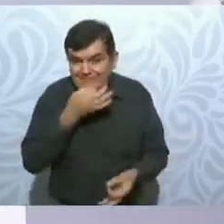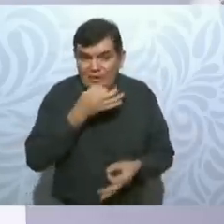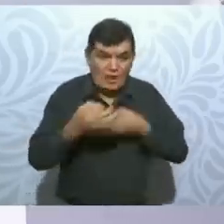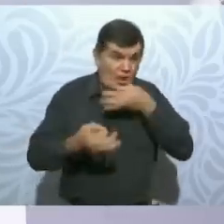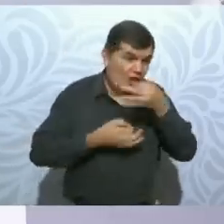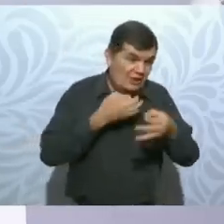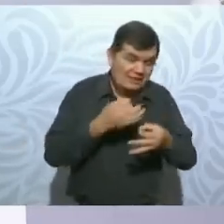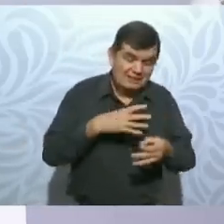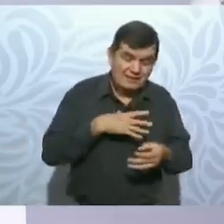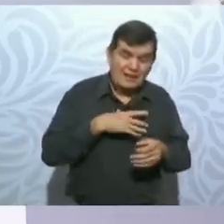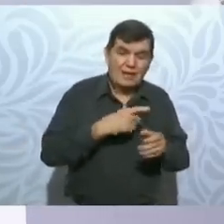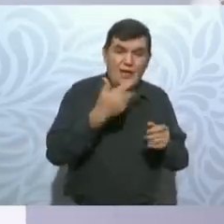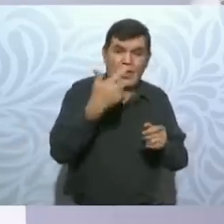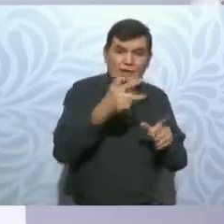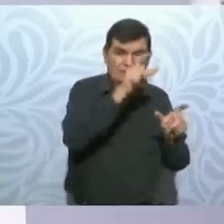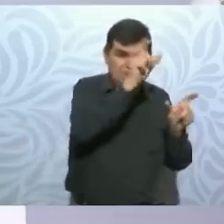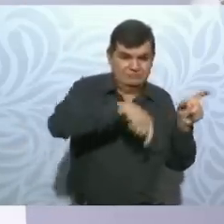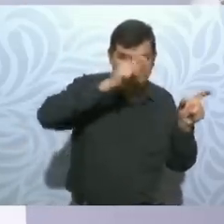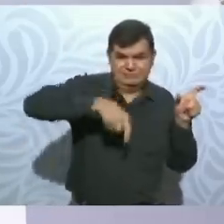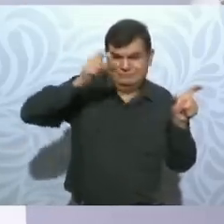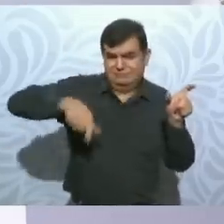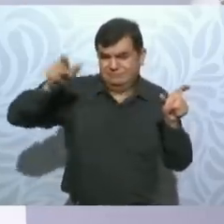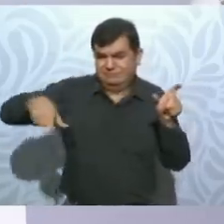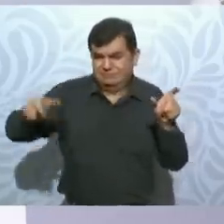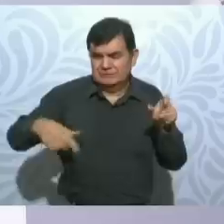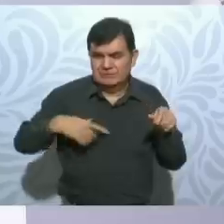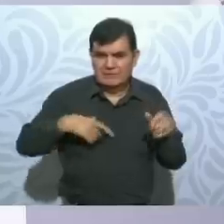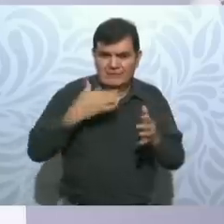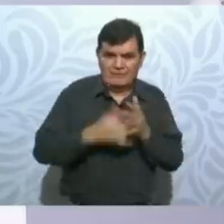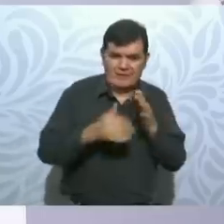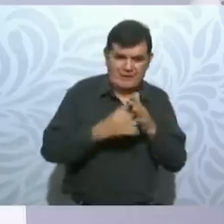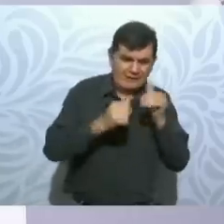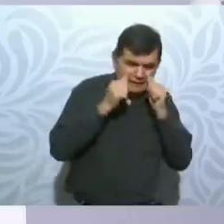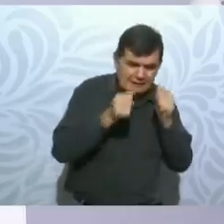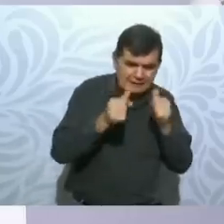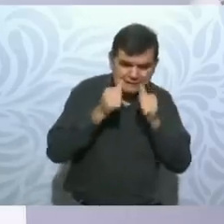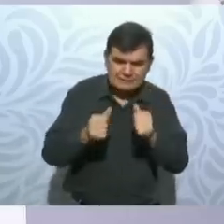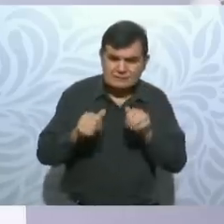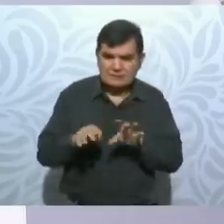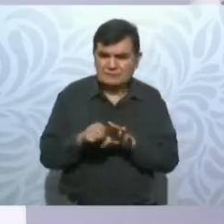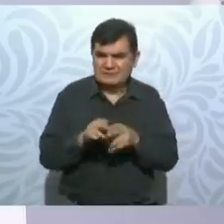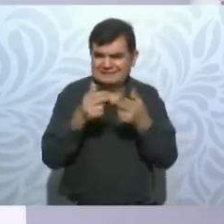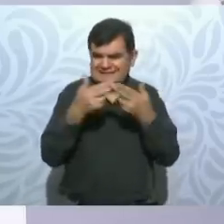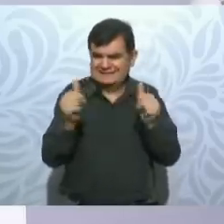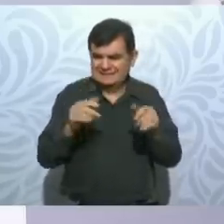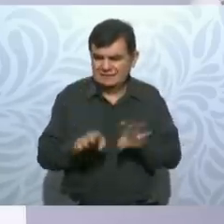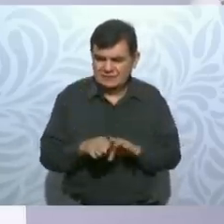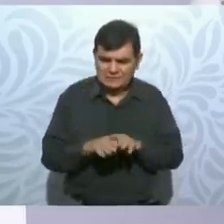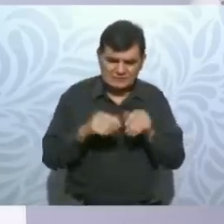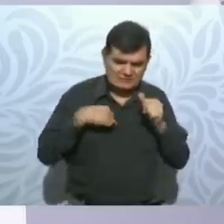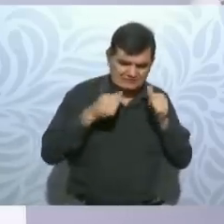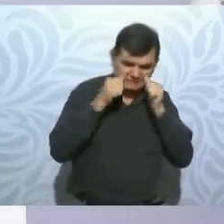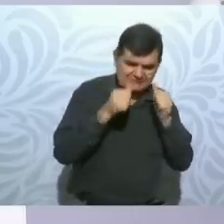ocho columnas cuando uno no atiende y que no salen en ningún lado Cuando uno atiende una